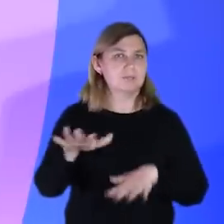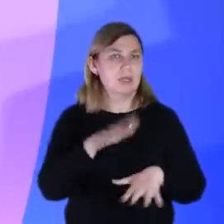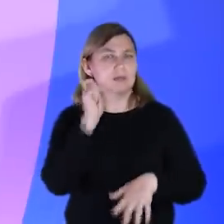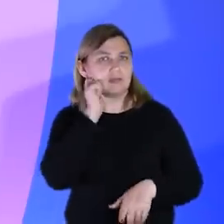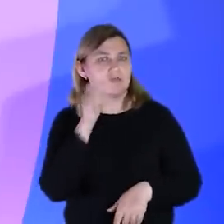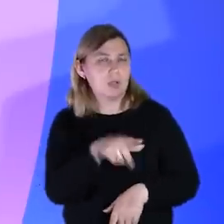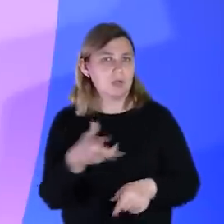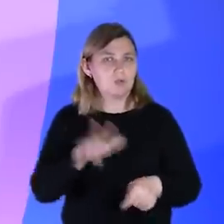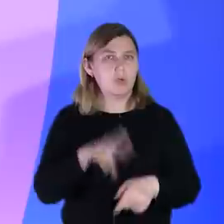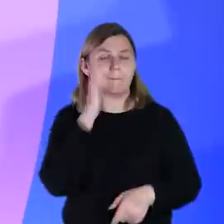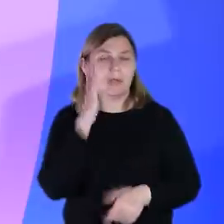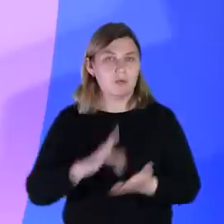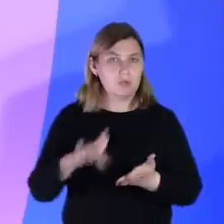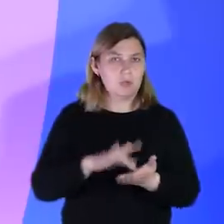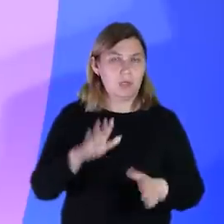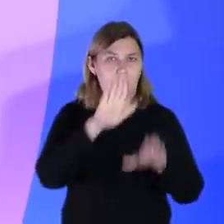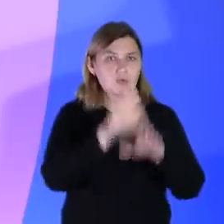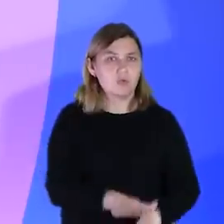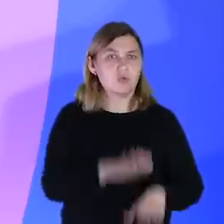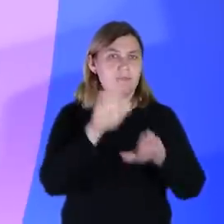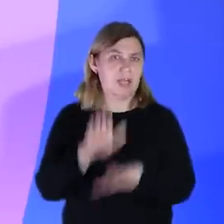które mieszkały tam środowisku i oni osiadali większości wypadków.